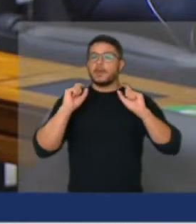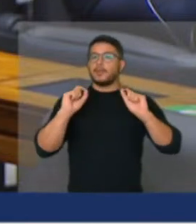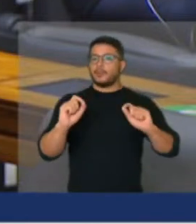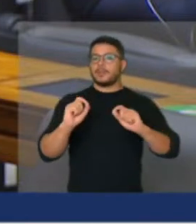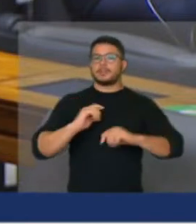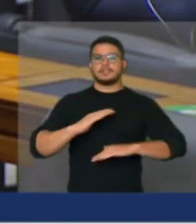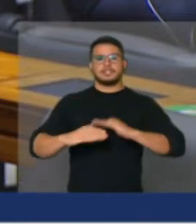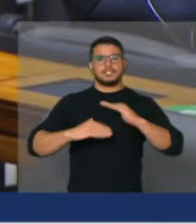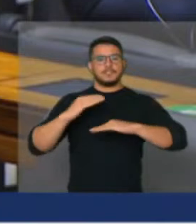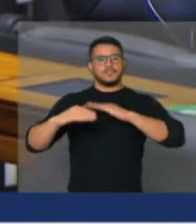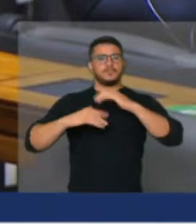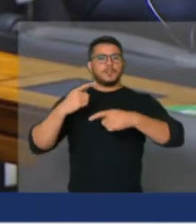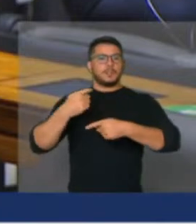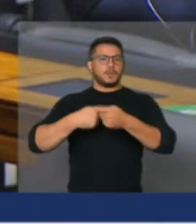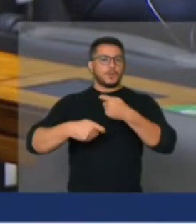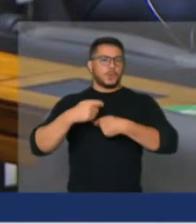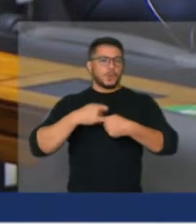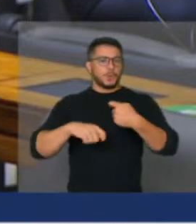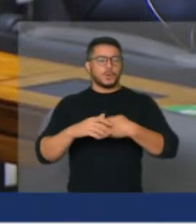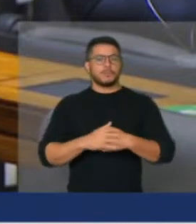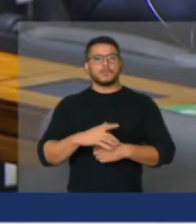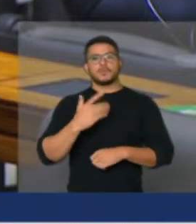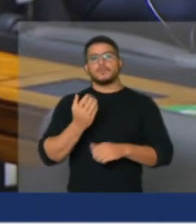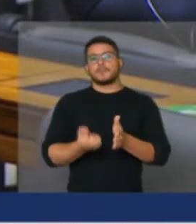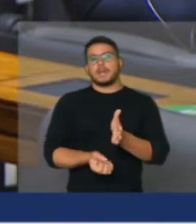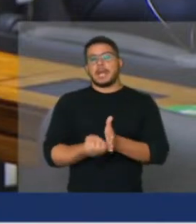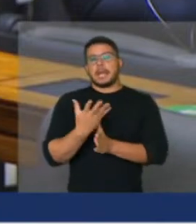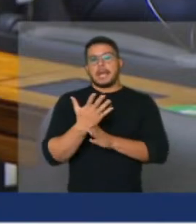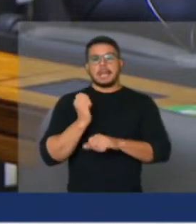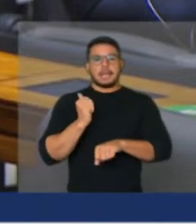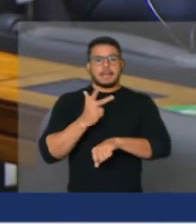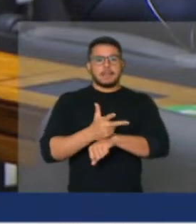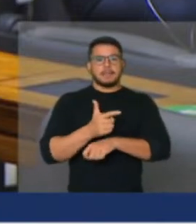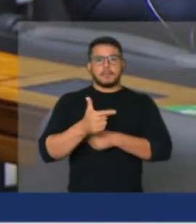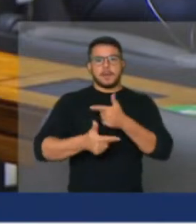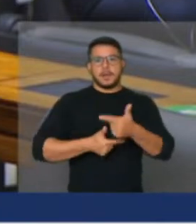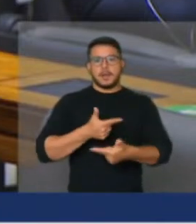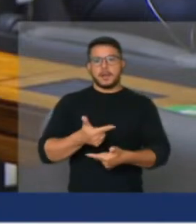EMPREGO, COM UMA REFORMA TRIBUTÁRIA, COMO QUE EU DEFENDO QUE ACABA COM A NOTA